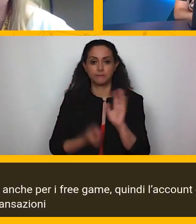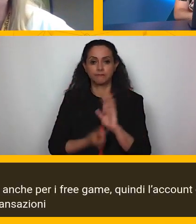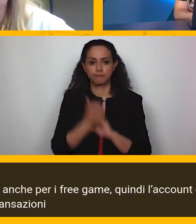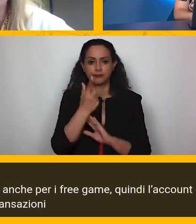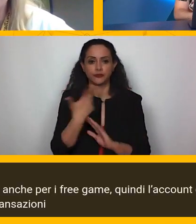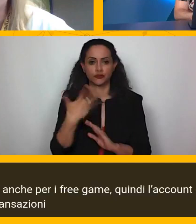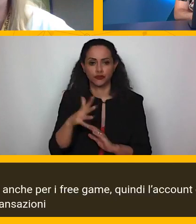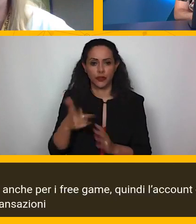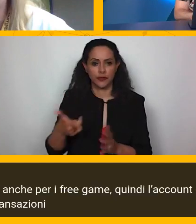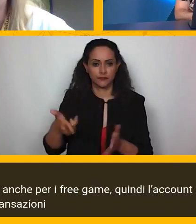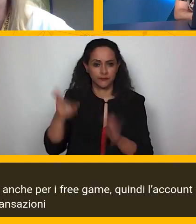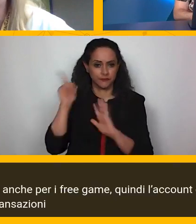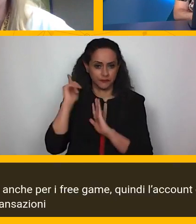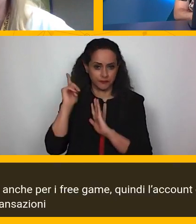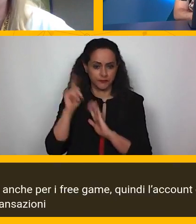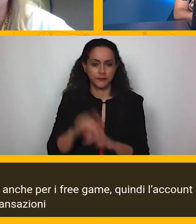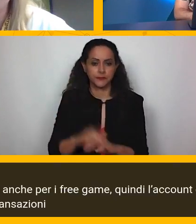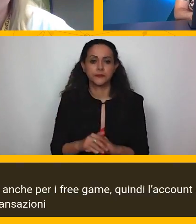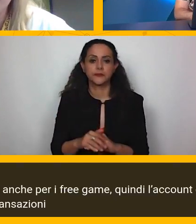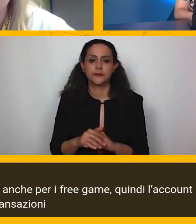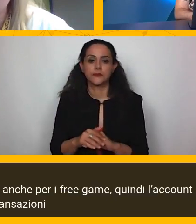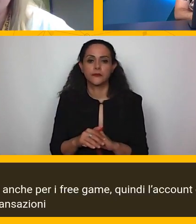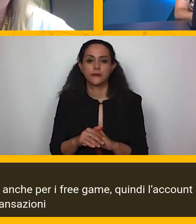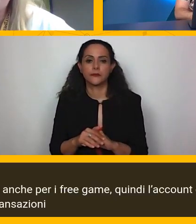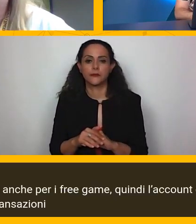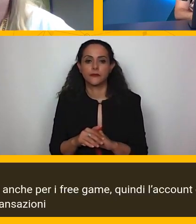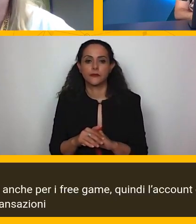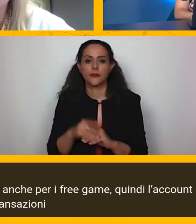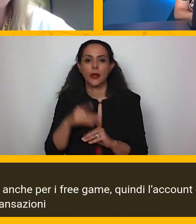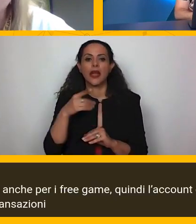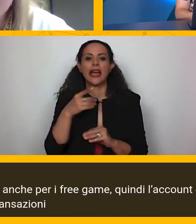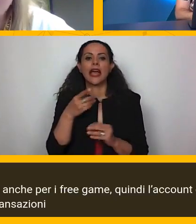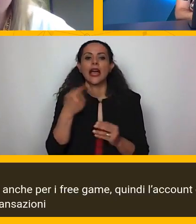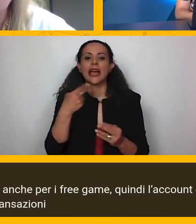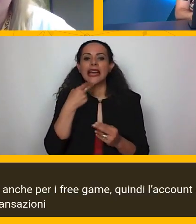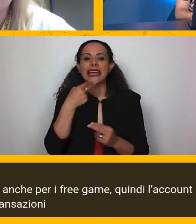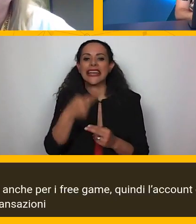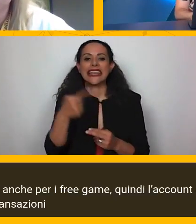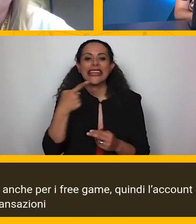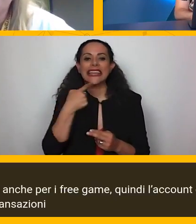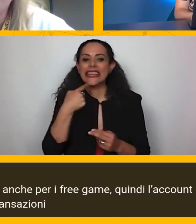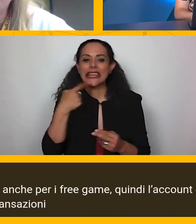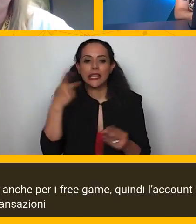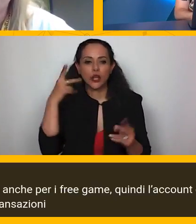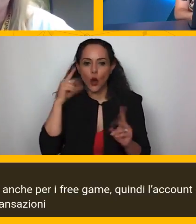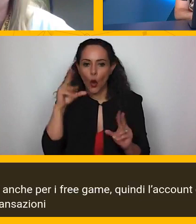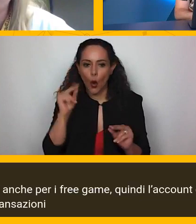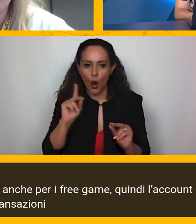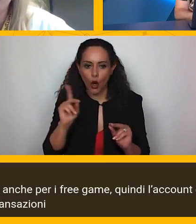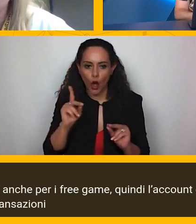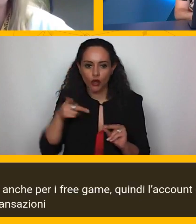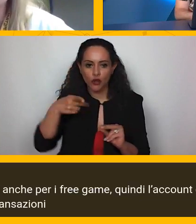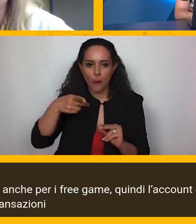era uscito già l'altra volta che ehm il cosiddetto allora